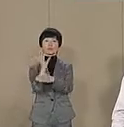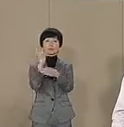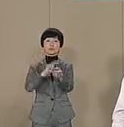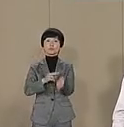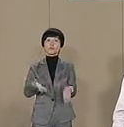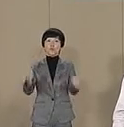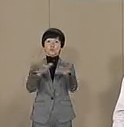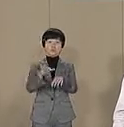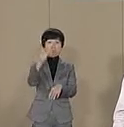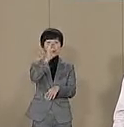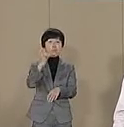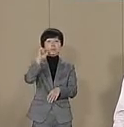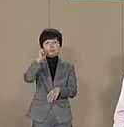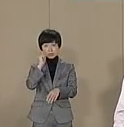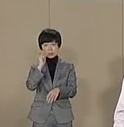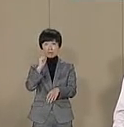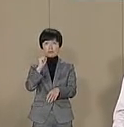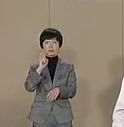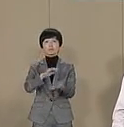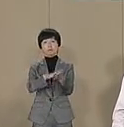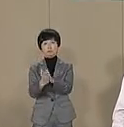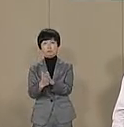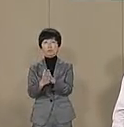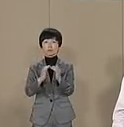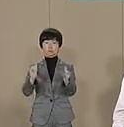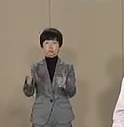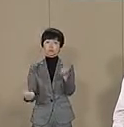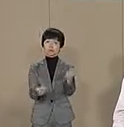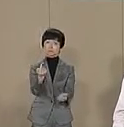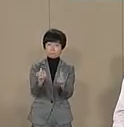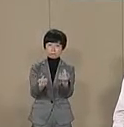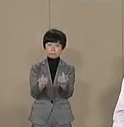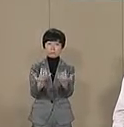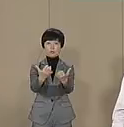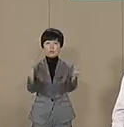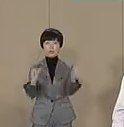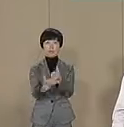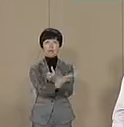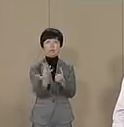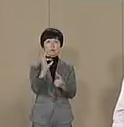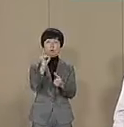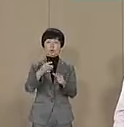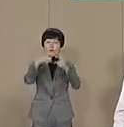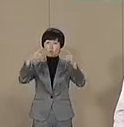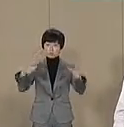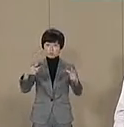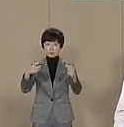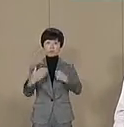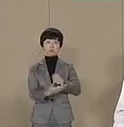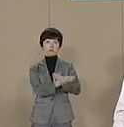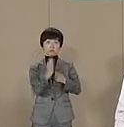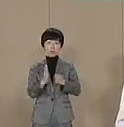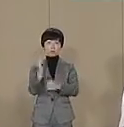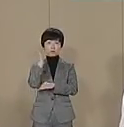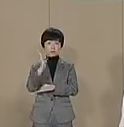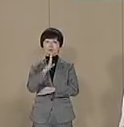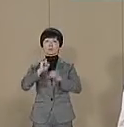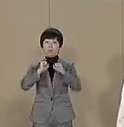亡くなる方が後を絶ちません 社会保障費を大幅に増やし 命を守る政治を実現します